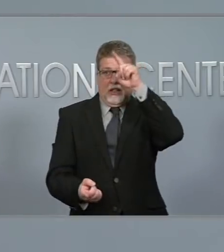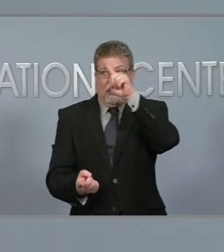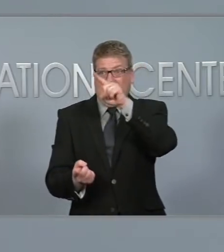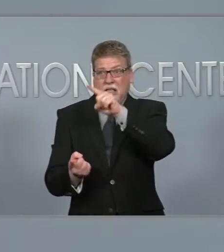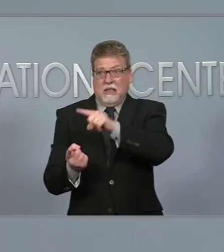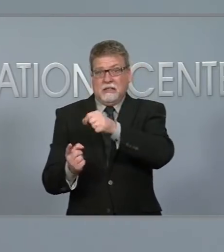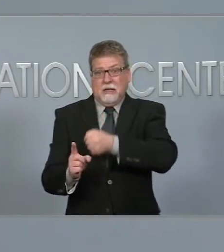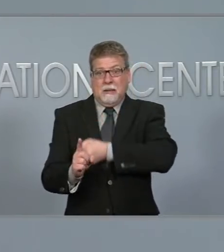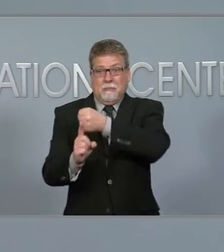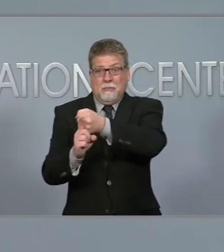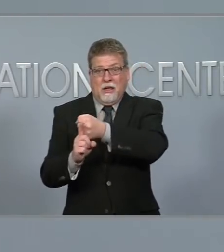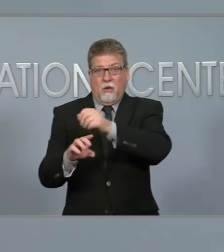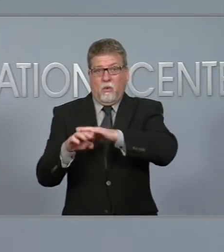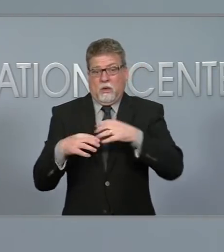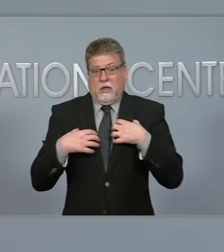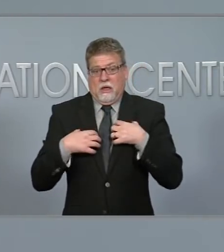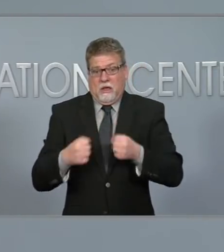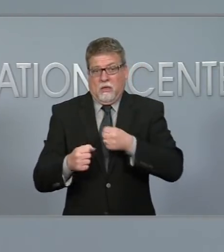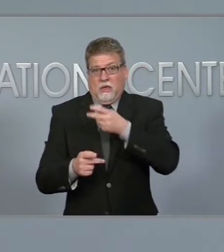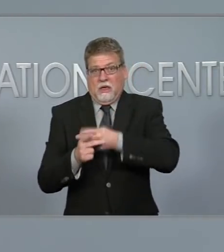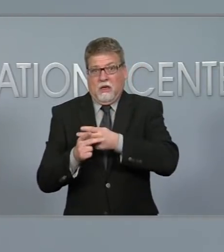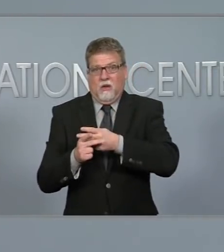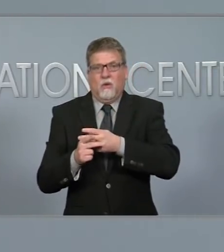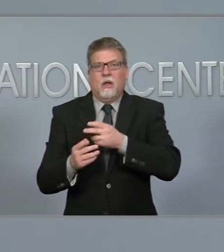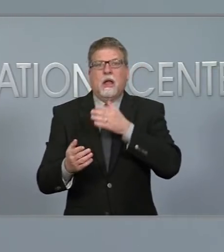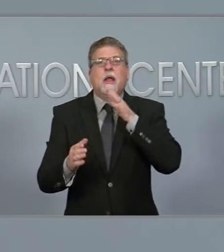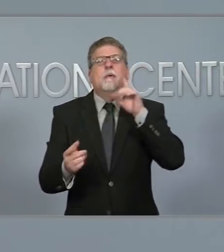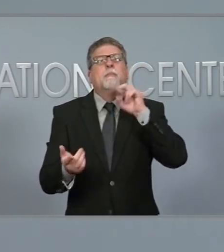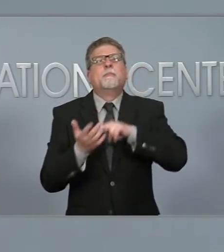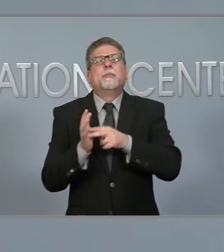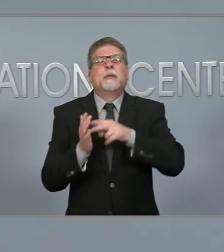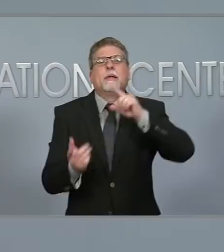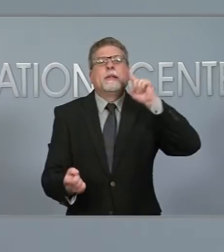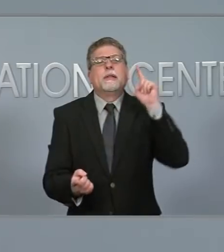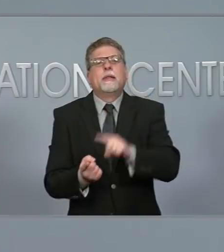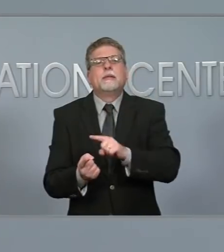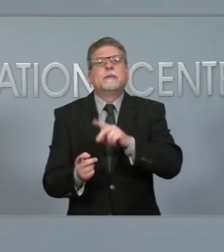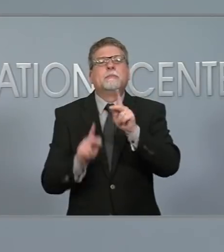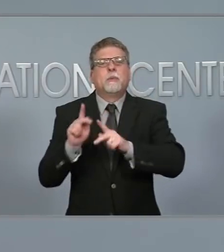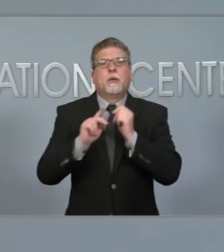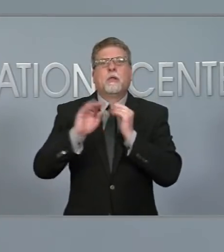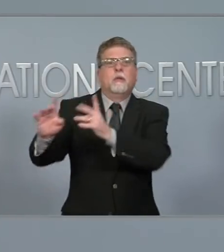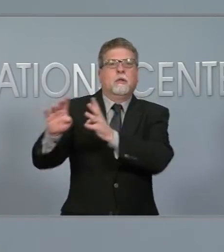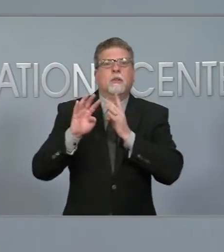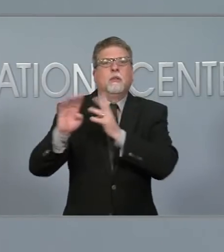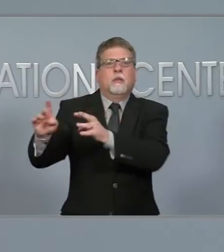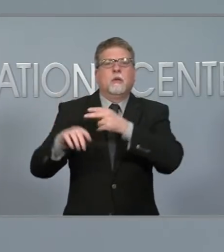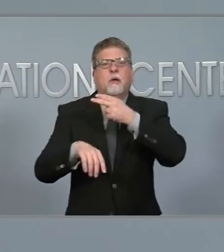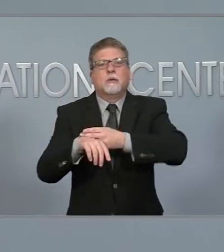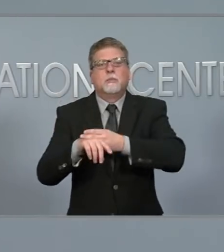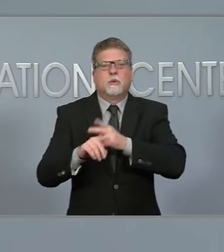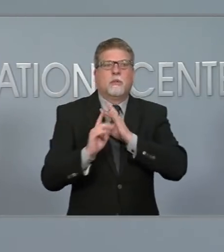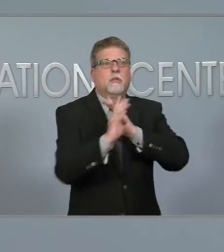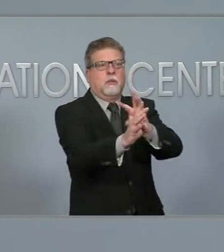esta cambiando y eso es lo que que tanto está impactando nuestros sistemas de salud, lo que es los CDC, si este es